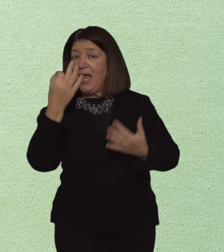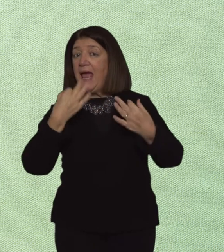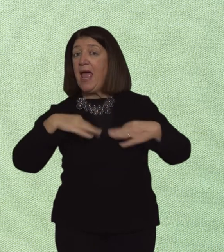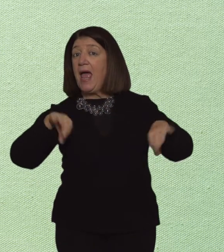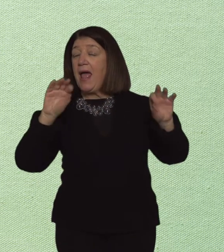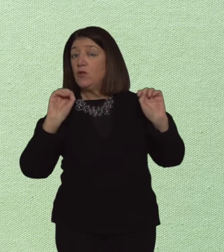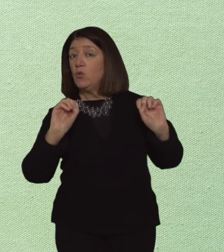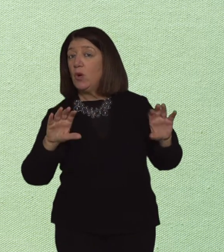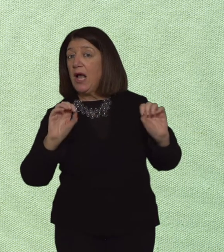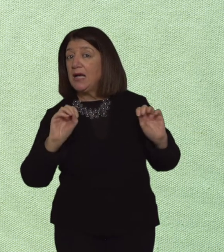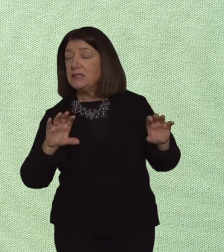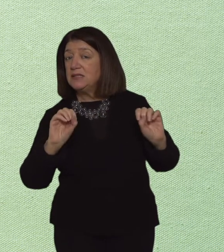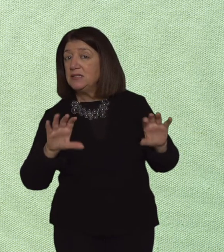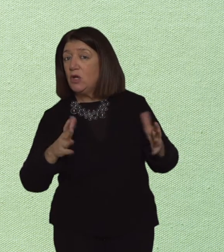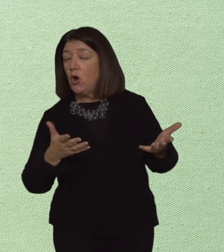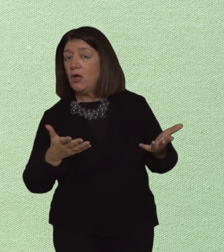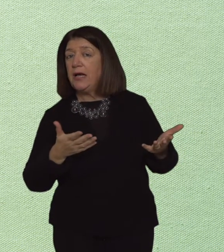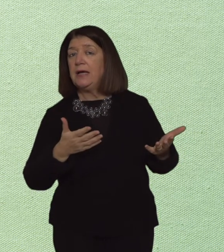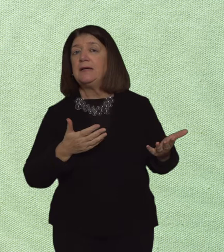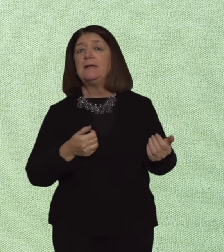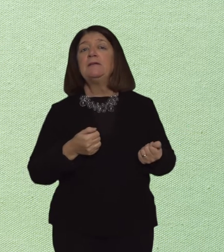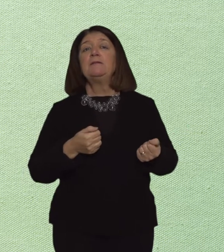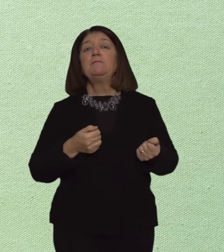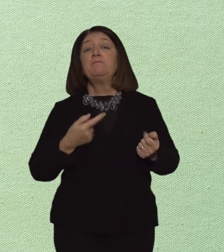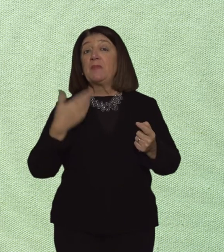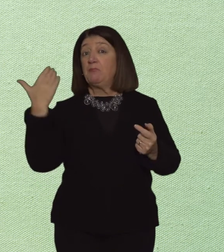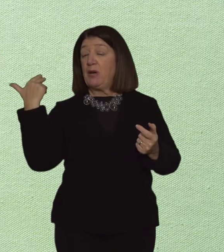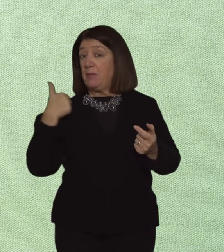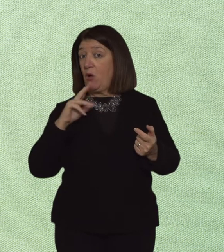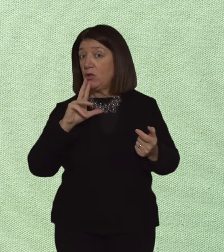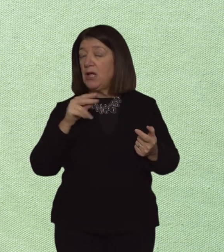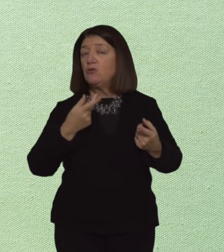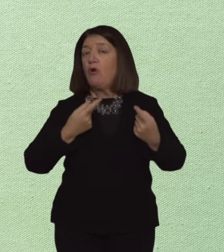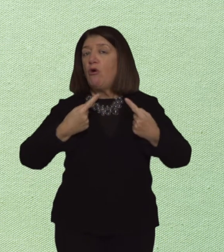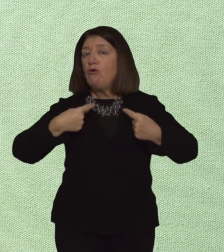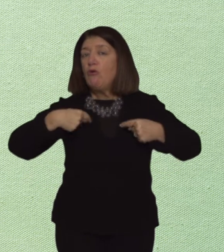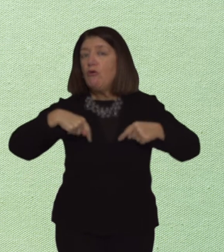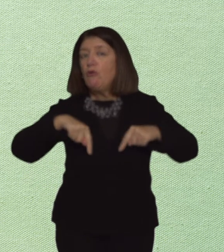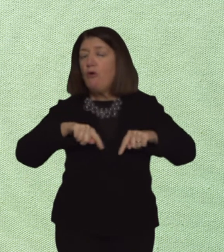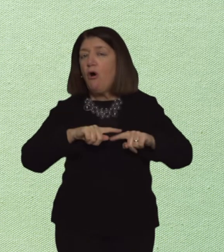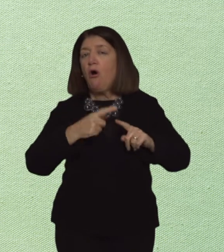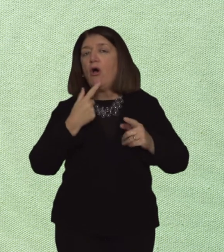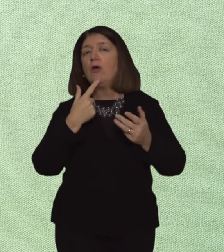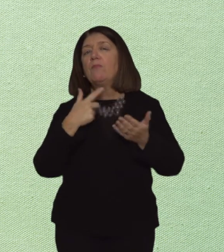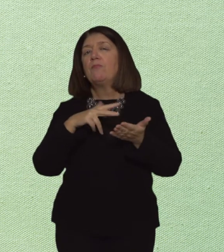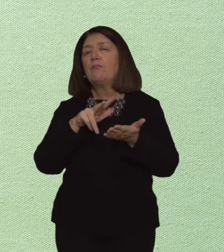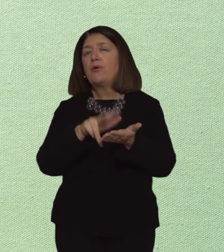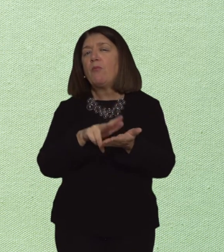a sottolineare quello che ho detto prima, noi ci proponiamo di promuovere la cultura della convivenza,